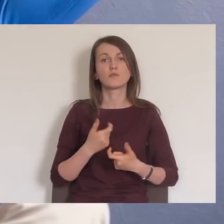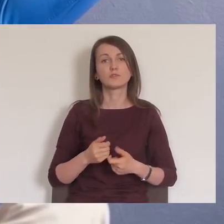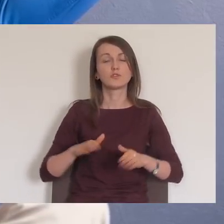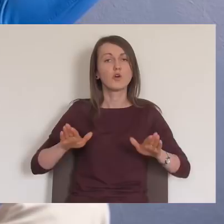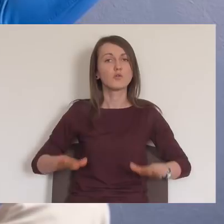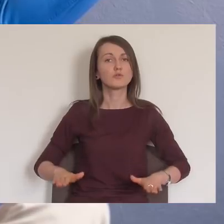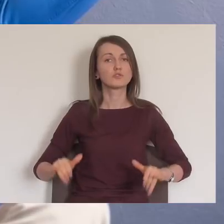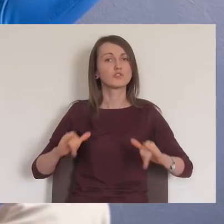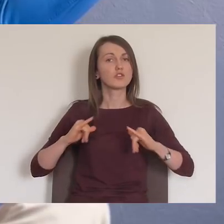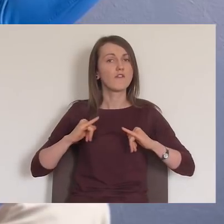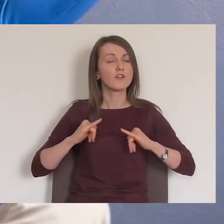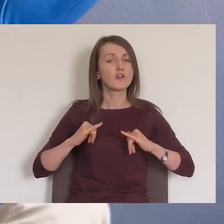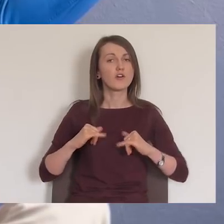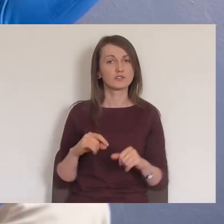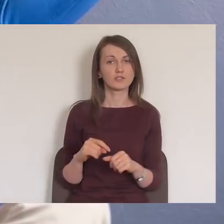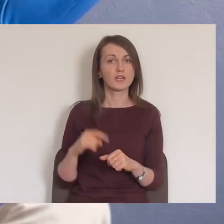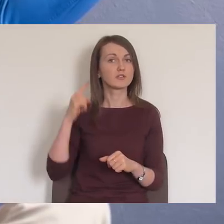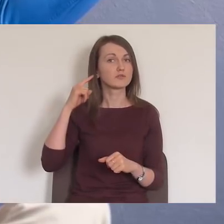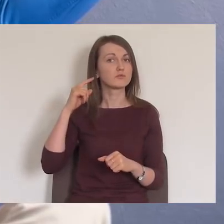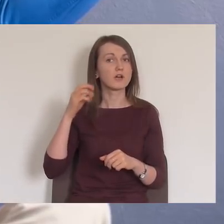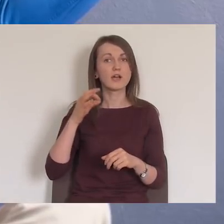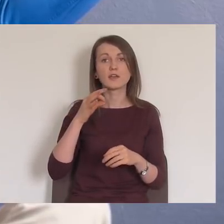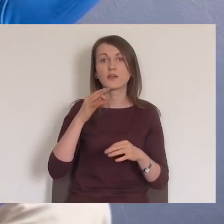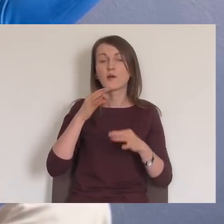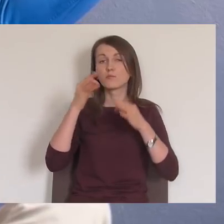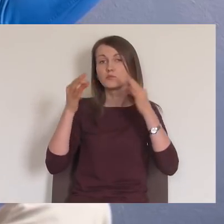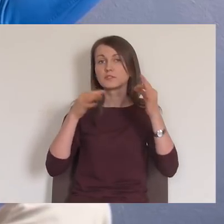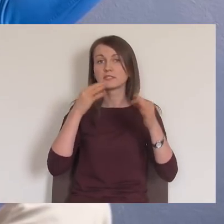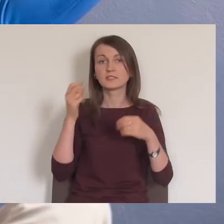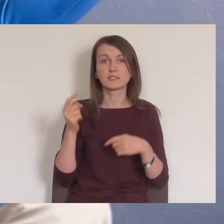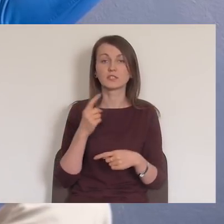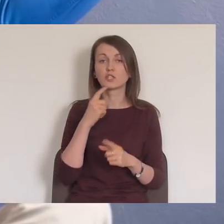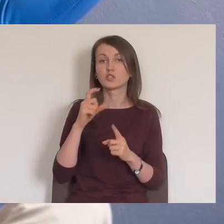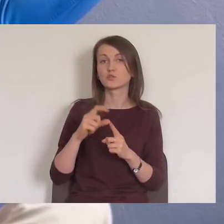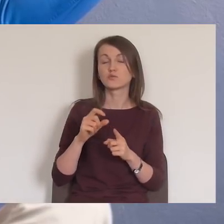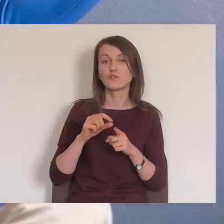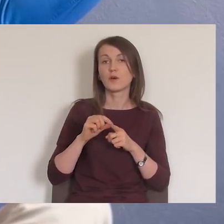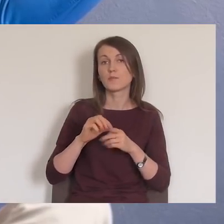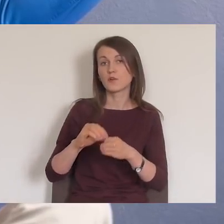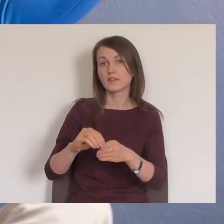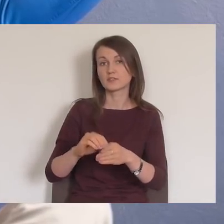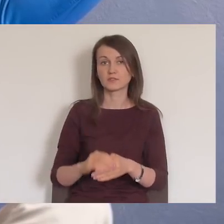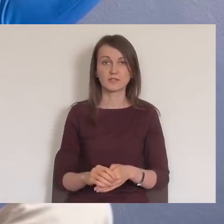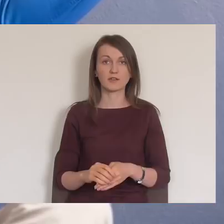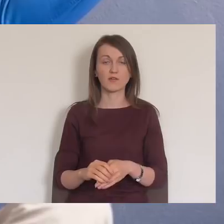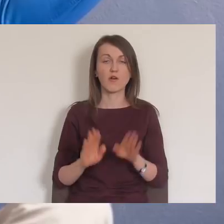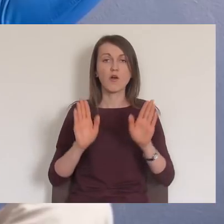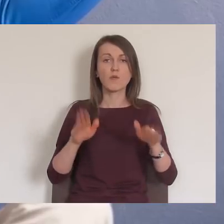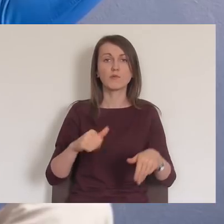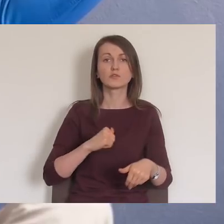delikatnej muzyki oraz słów prowadzącego. Po prostu pozwól sobie na przeżywanie tego,